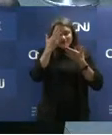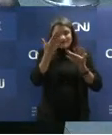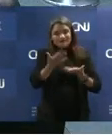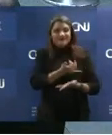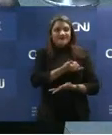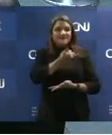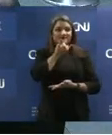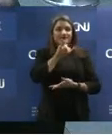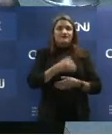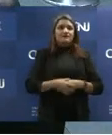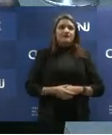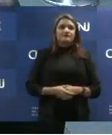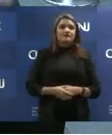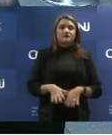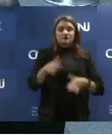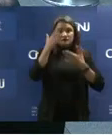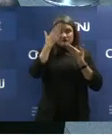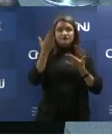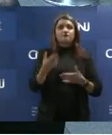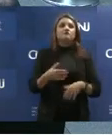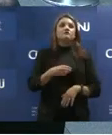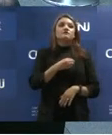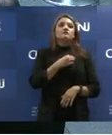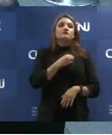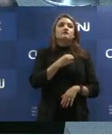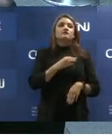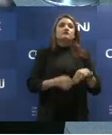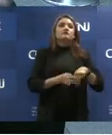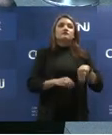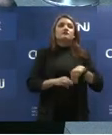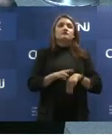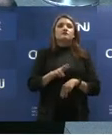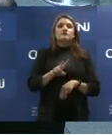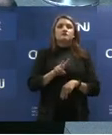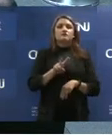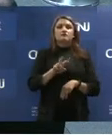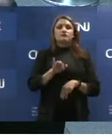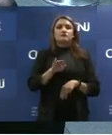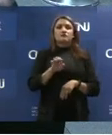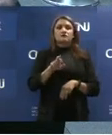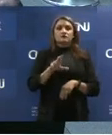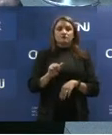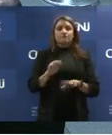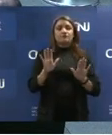O Ministro Vieira de Mello. O que ele pode ver nos colegas para fazer uma intervenção.